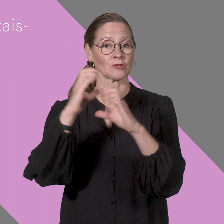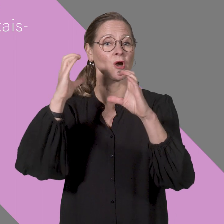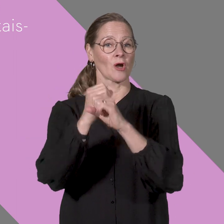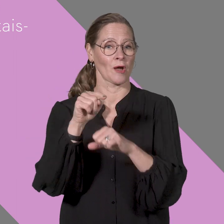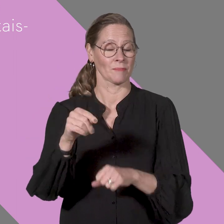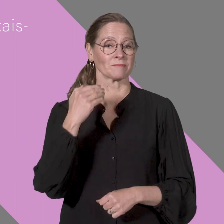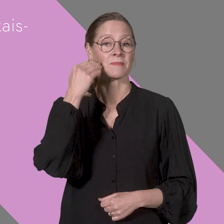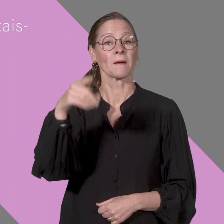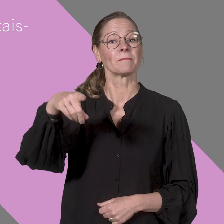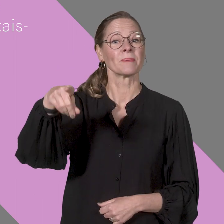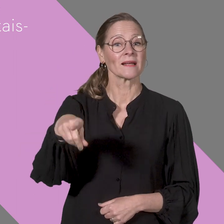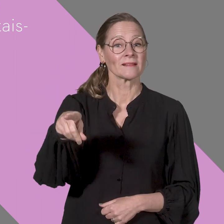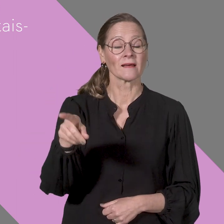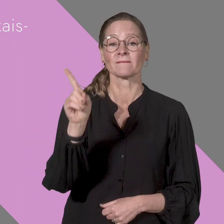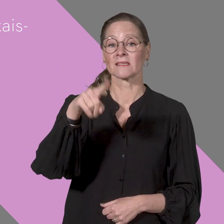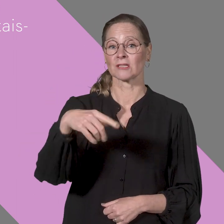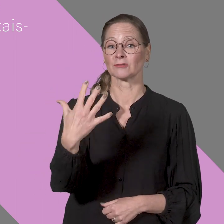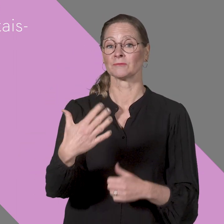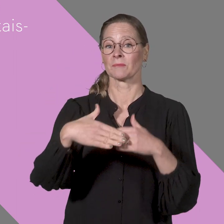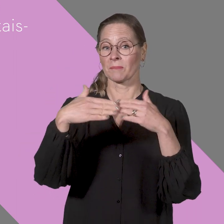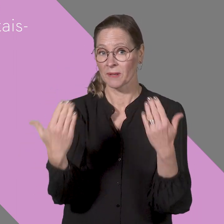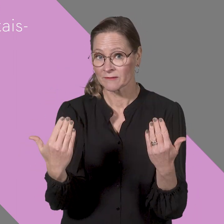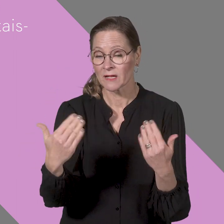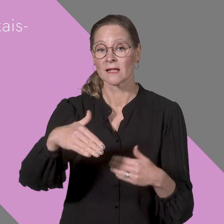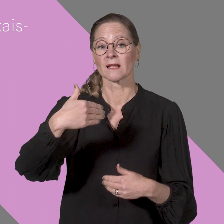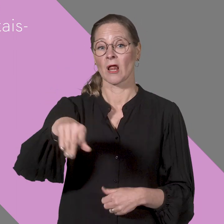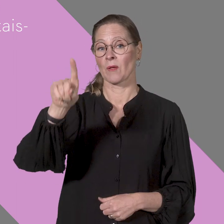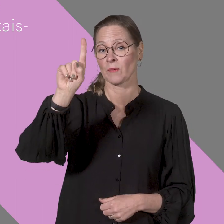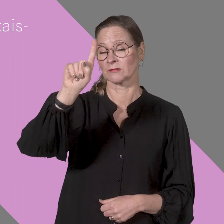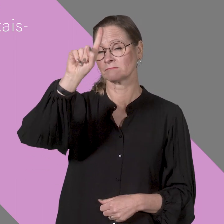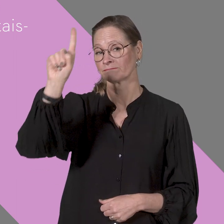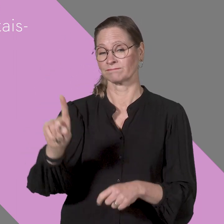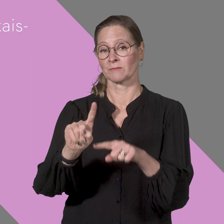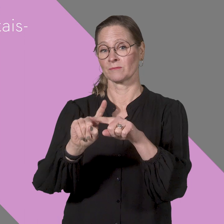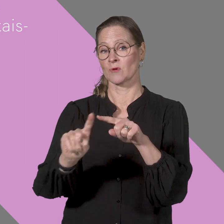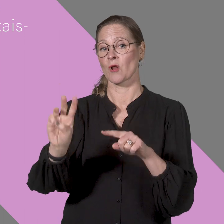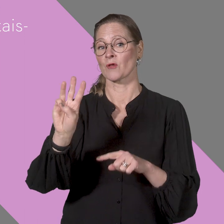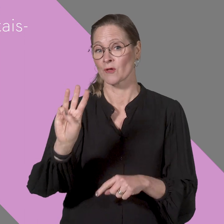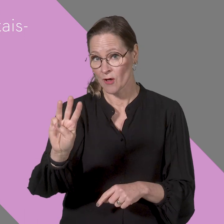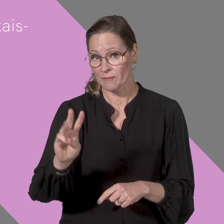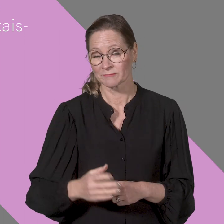perjantaina 15.12.2023 klo 13–14.30 Zoomissa.